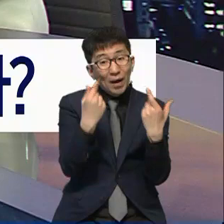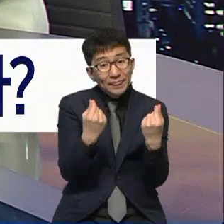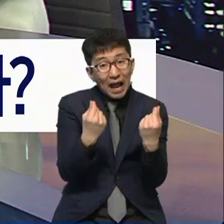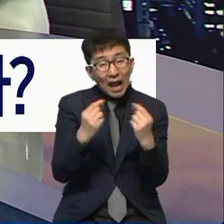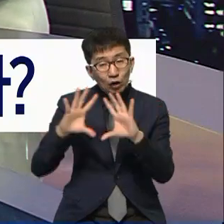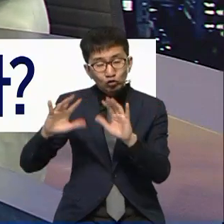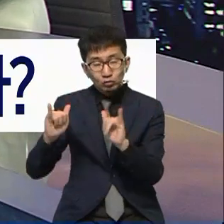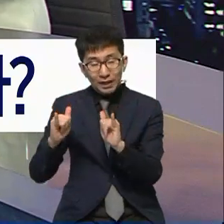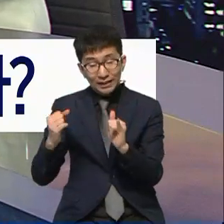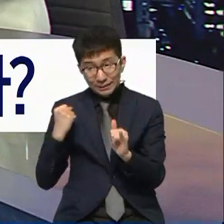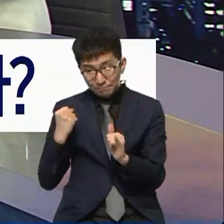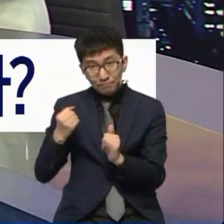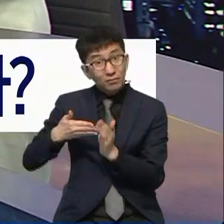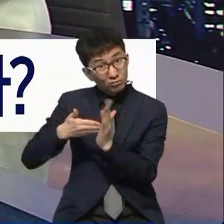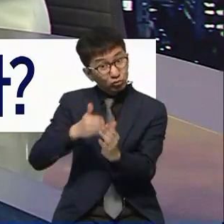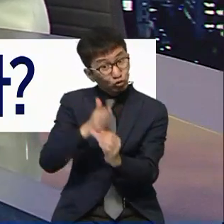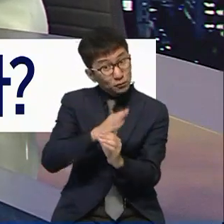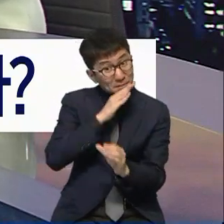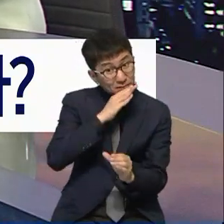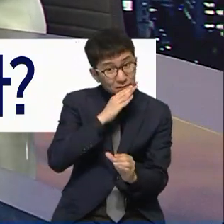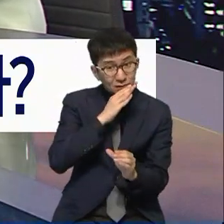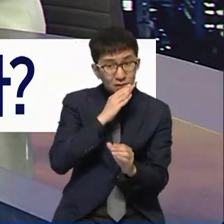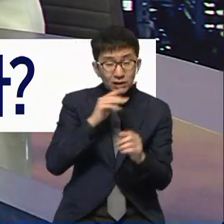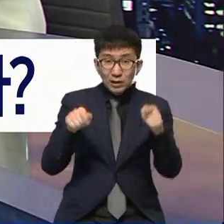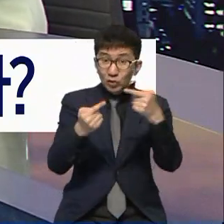요청을 하고 있으니까 설 연휴 전에 완화하는 걸로 바뀔 수도 있는 건가요?